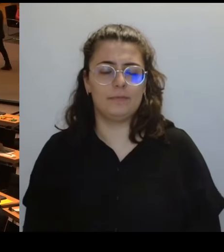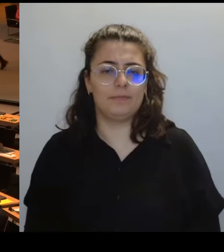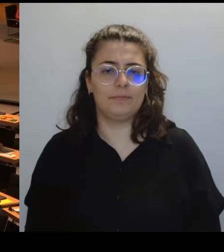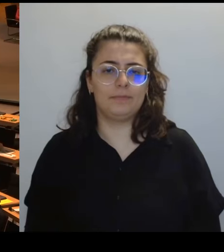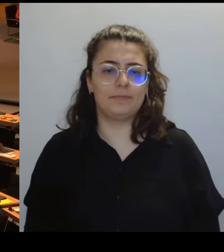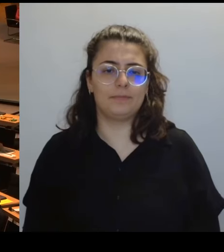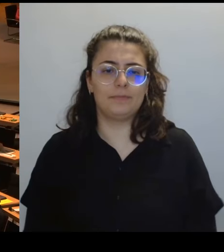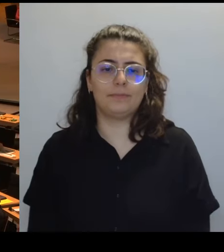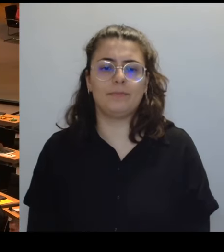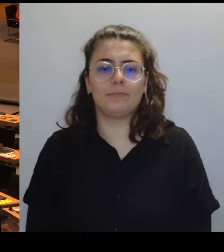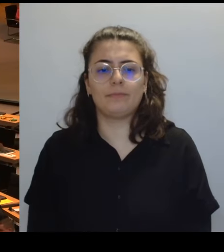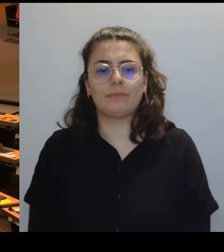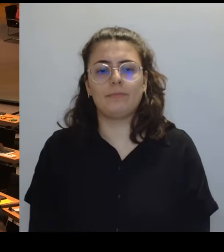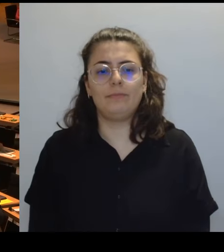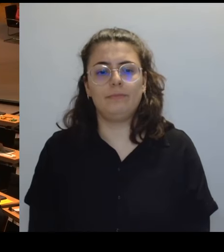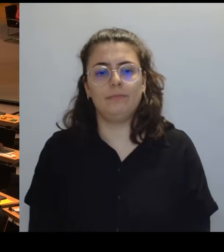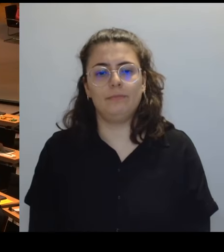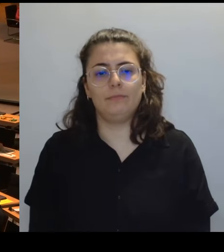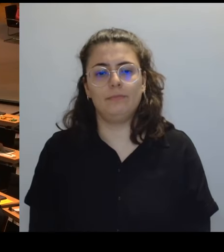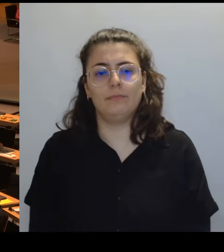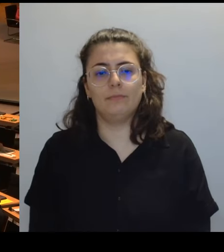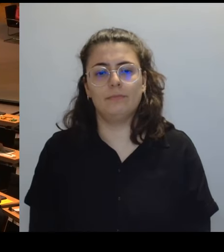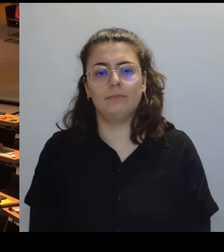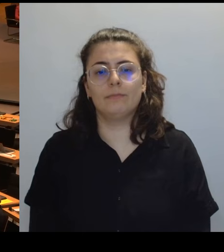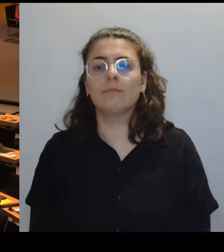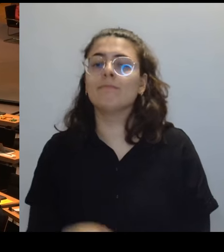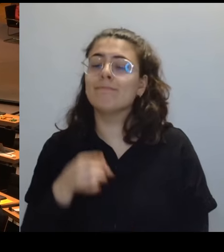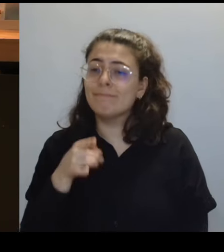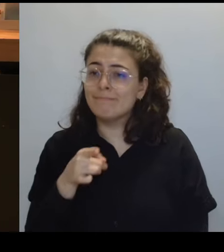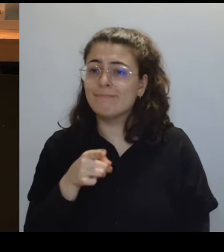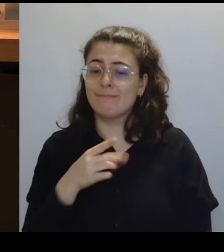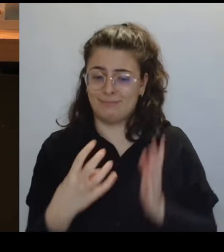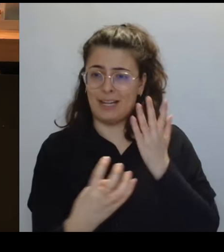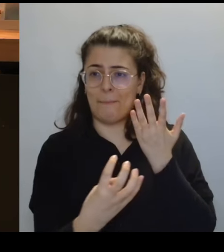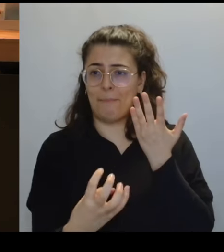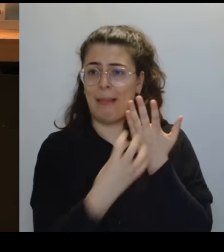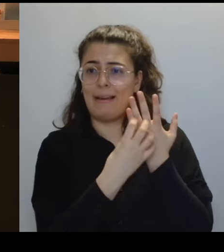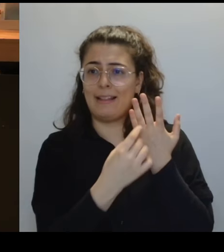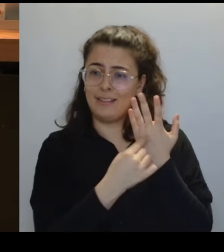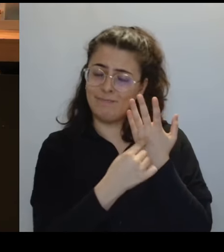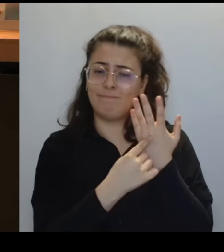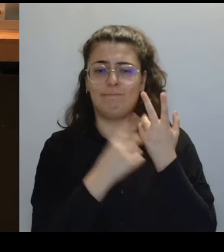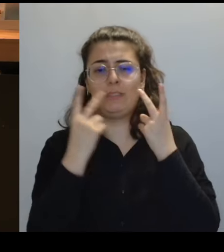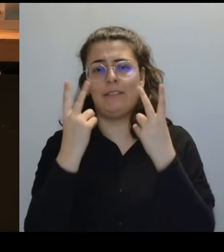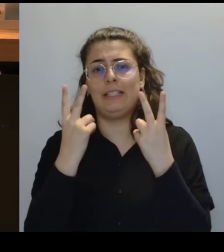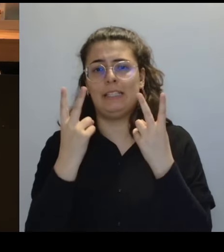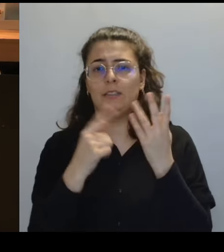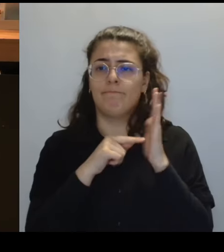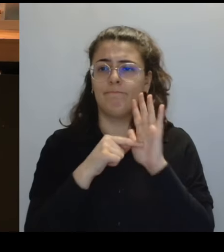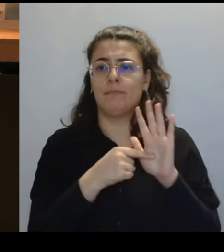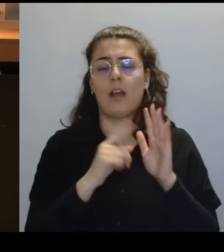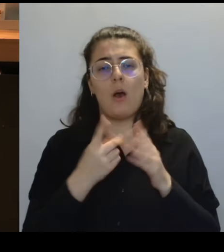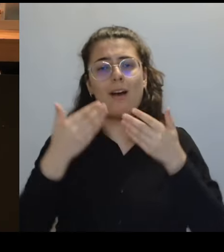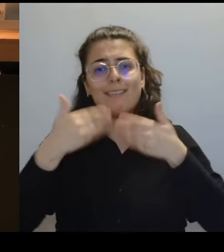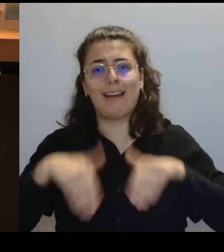(Beifall) Das drücken diese Plaketten aus, das drücken diese Grenzwerte im Bundesimmissionsschutzgesetz aus. Es geht um die Frage,